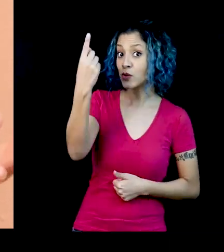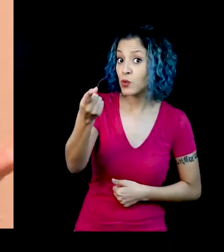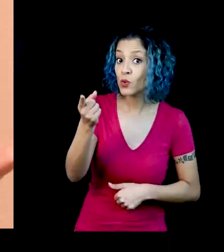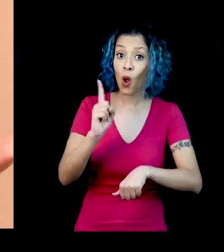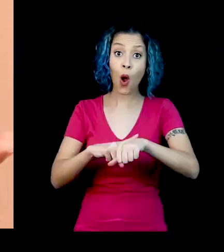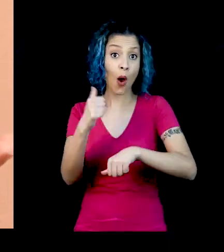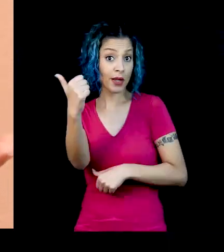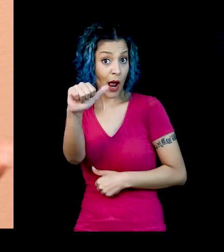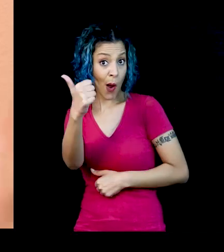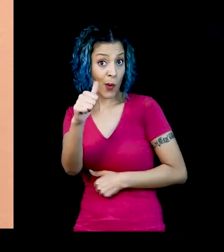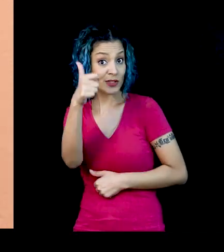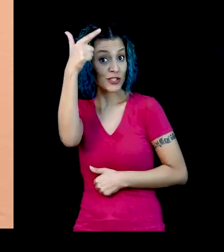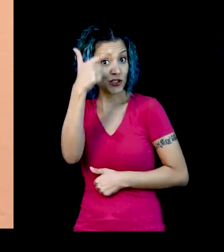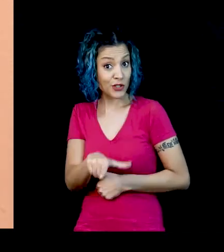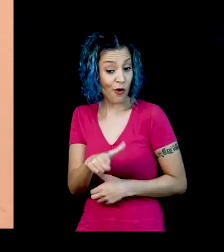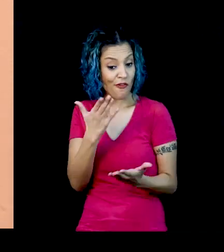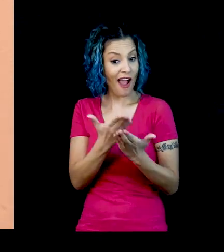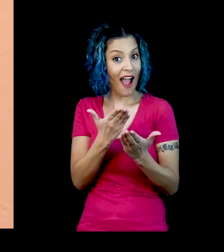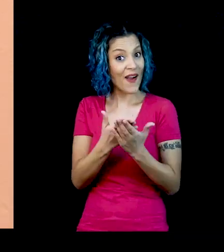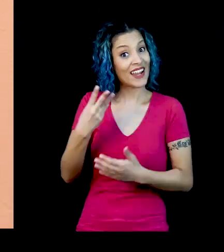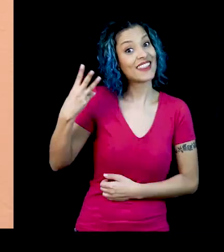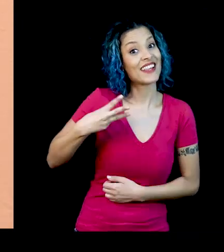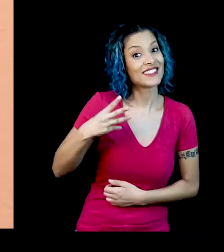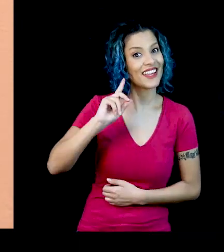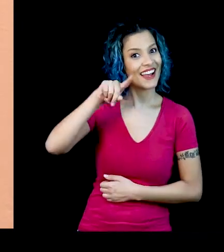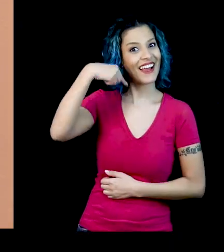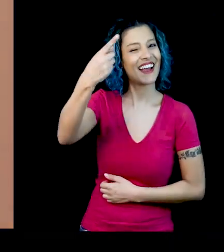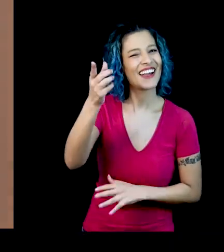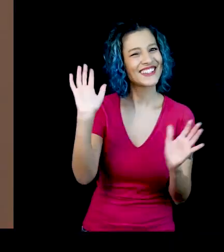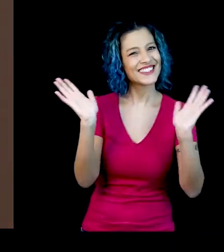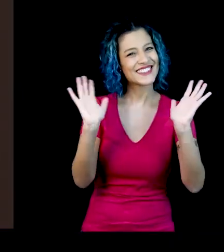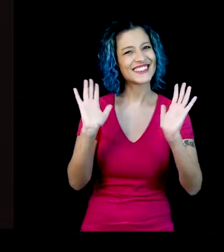a gente se encontra para a nossa terceira aula. Até lá!